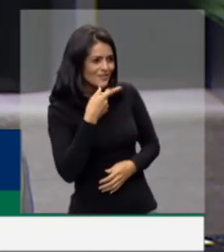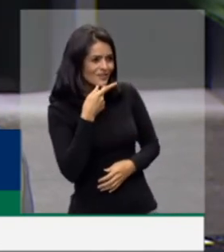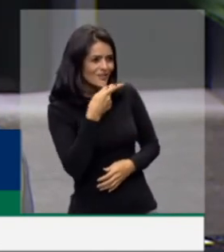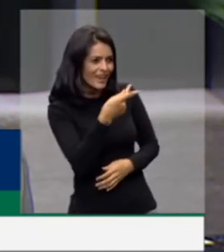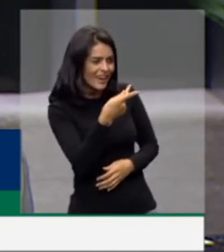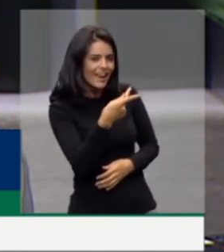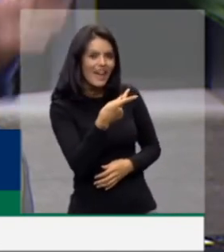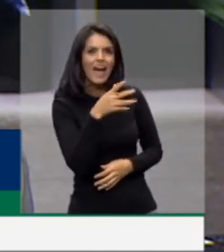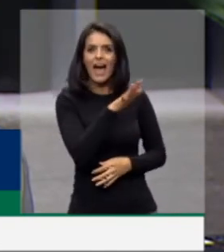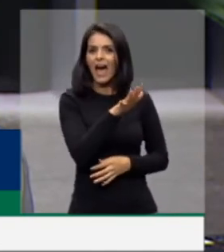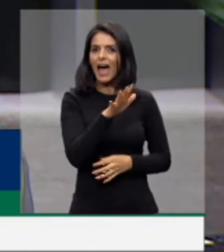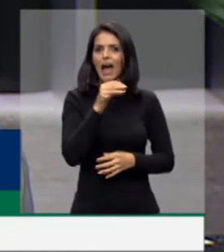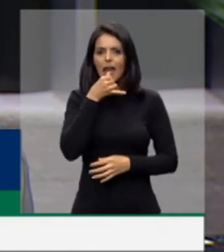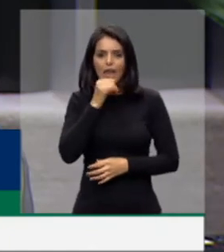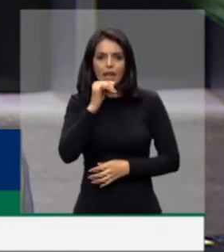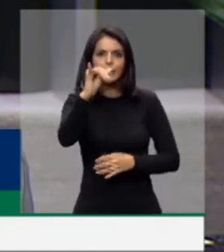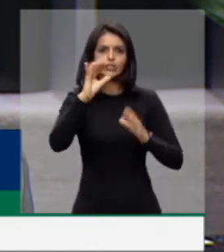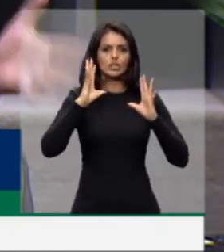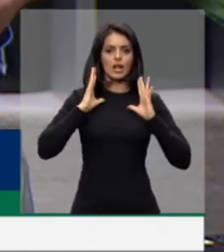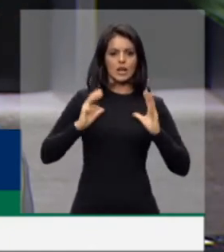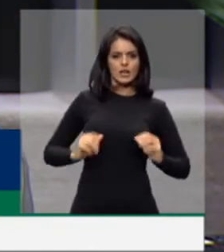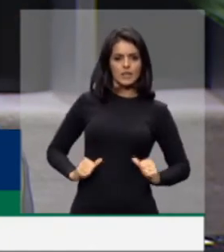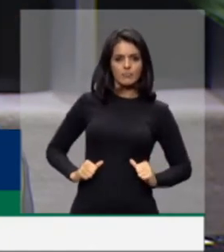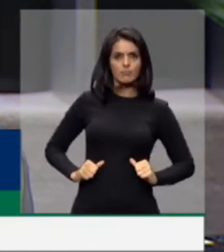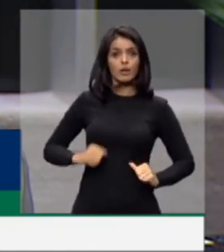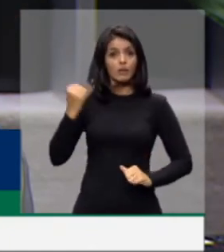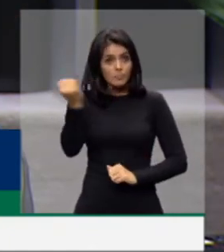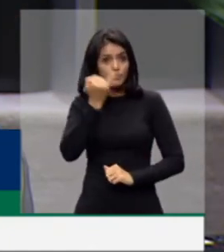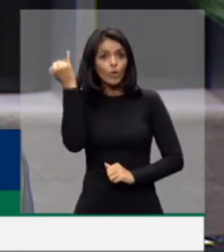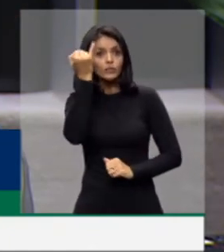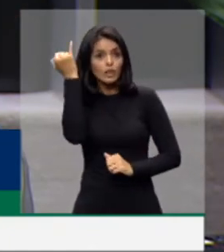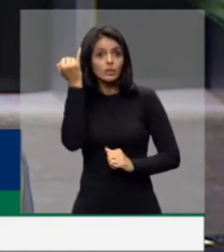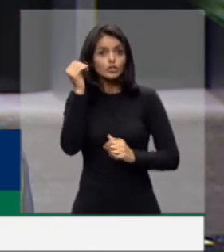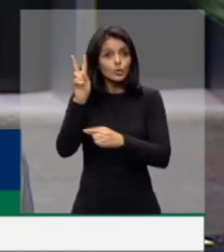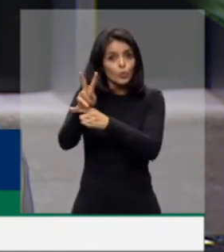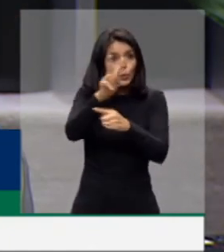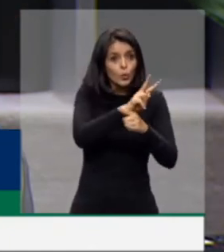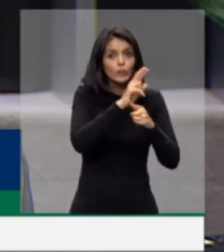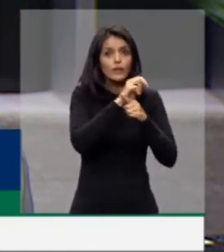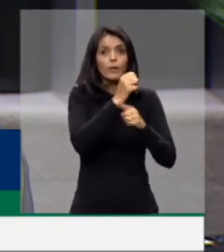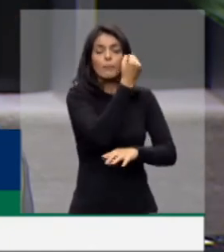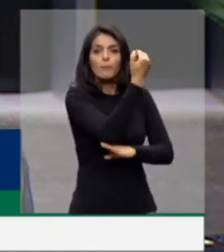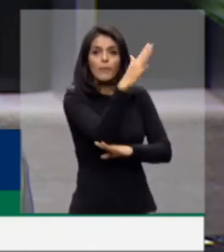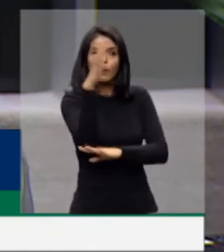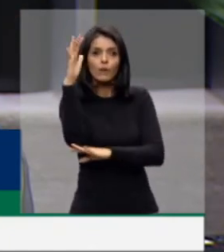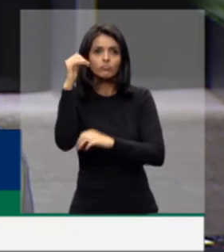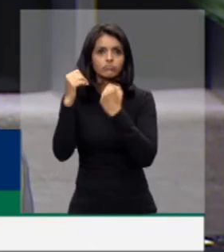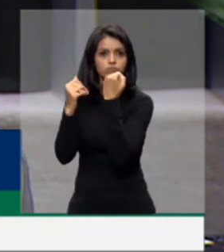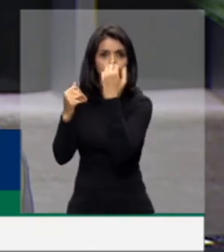UM IMPACTO AMBIENTAL; QUE É DISCUTÍVEL, NENHUM PARLAMENTAR TEM AQUI CORAGEM DE USAR A TRIBUNA EM DIZER QUE